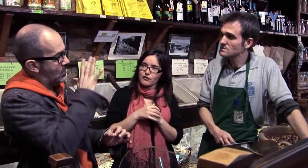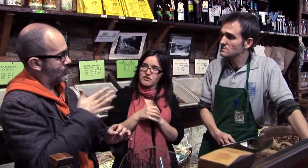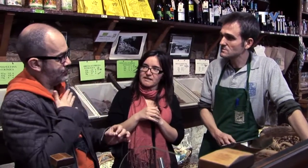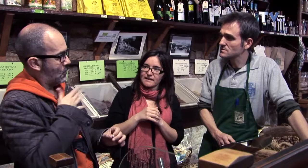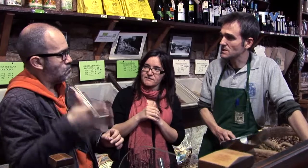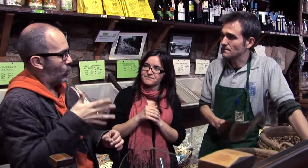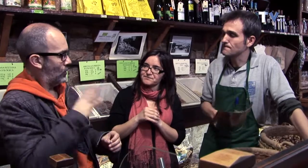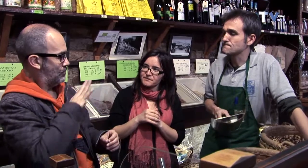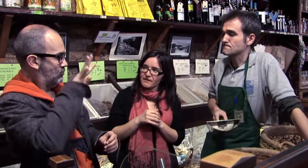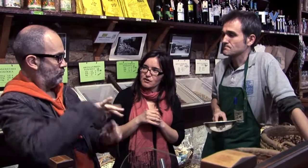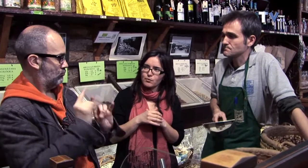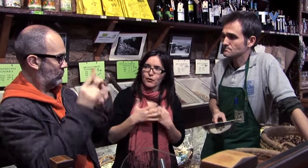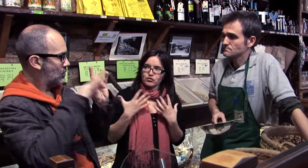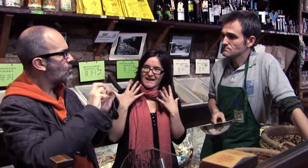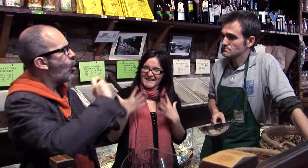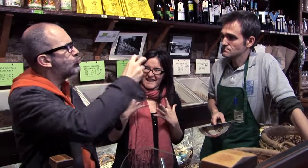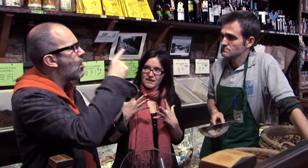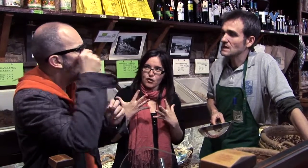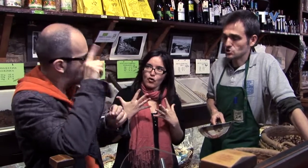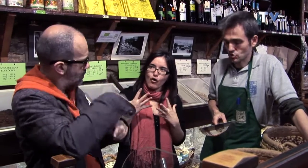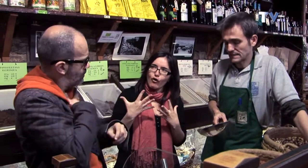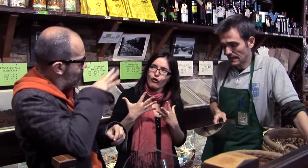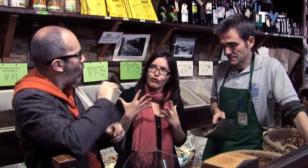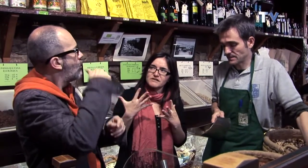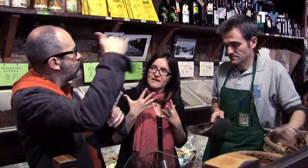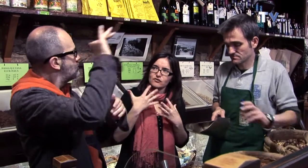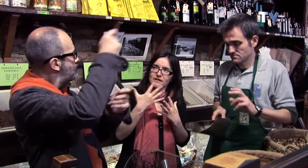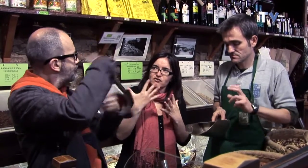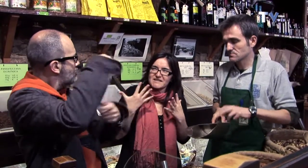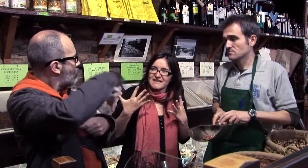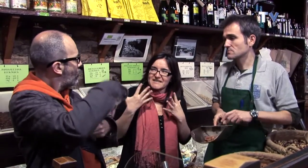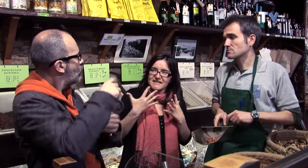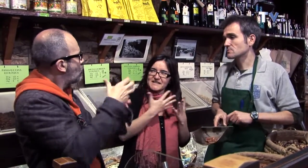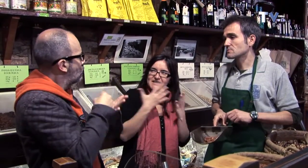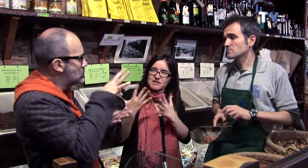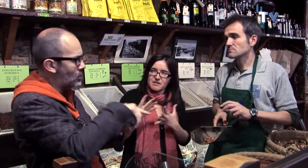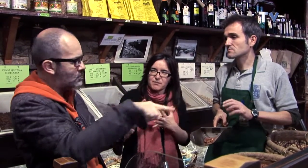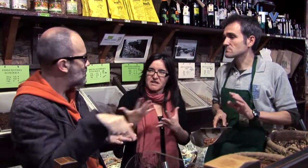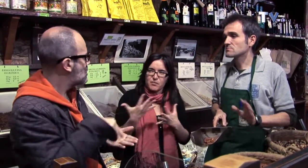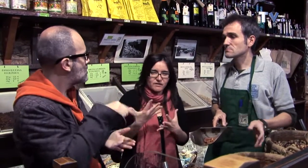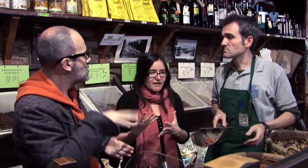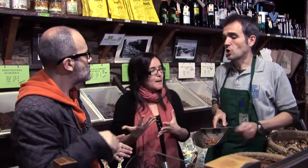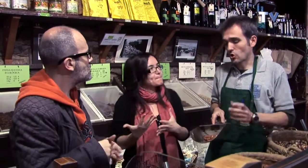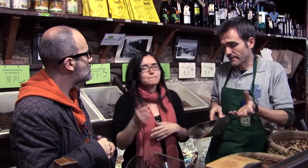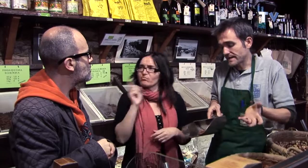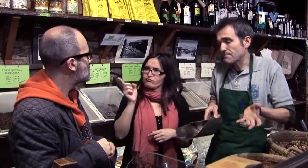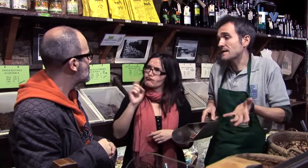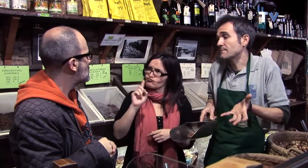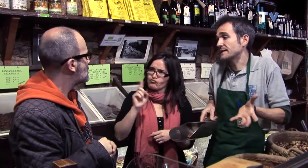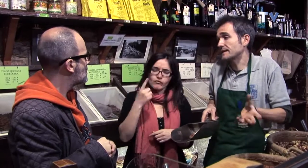¿son todas de Catalunya? o ¿algunas son importadas de otros paises? No, no,